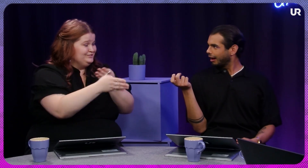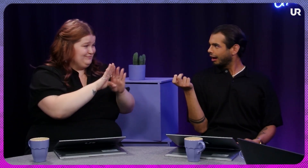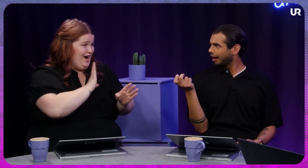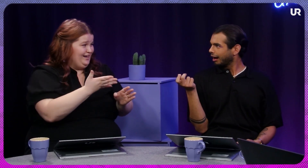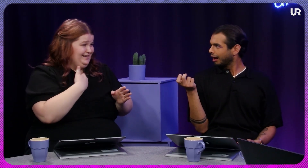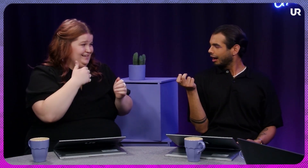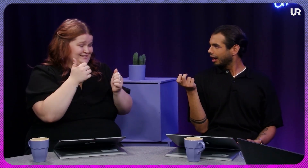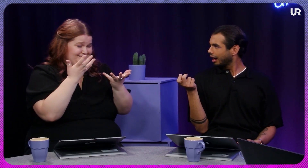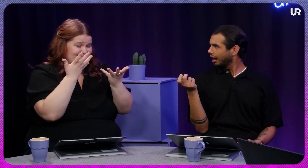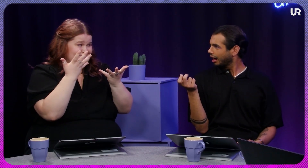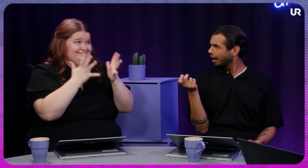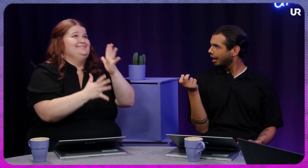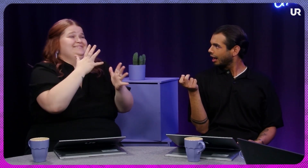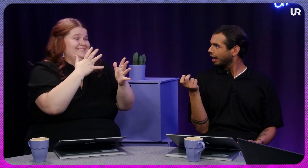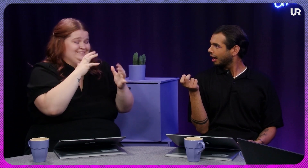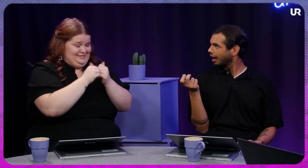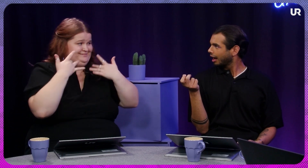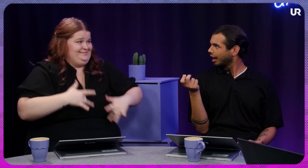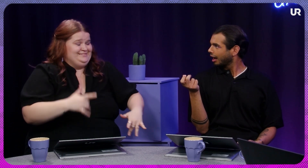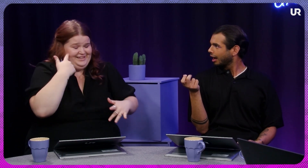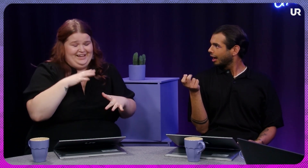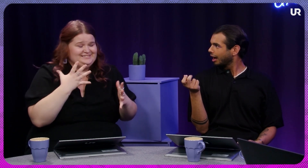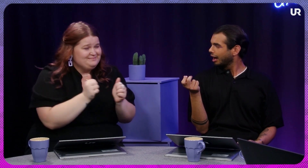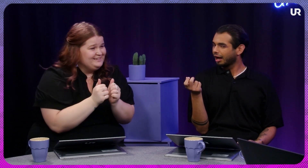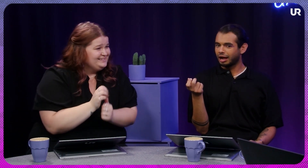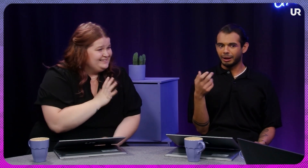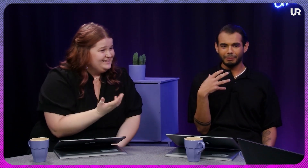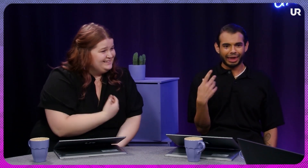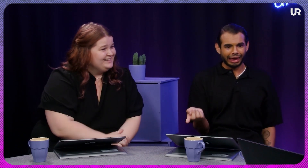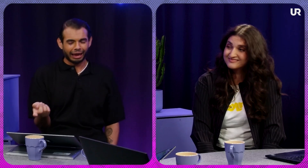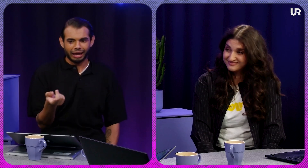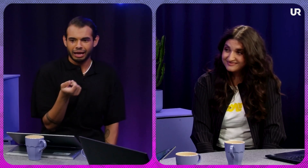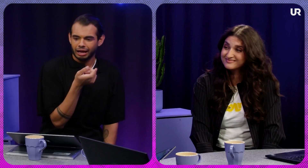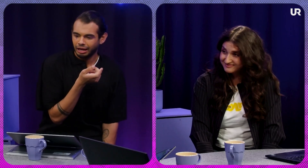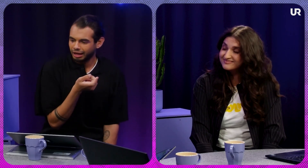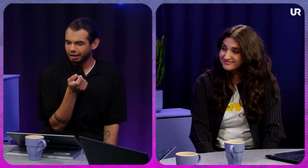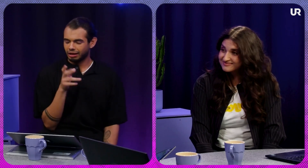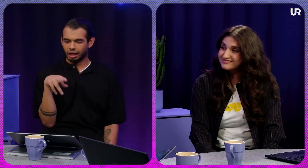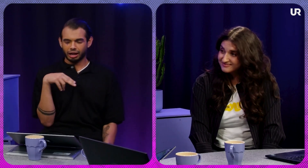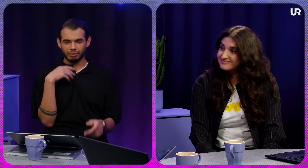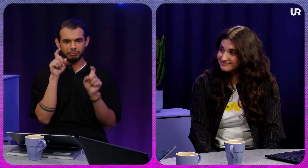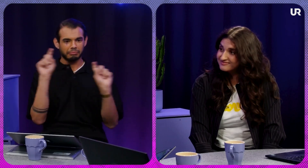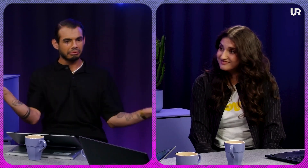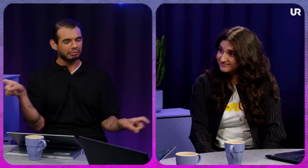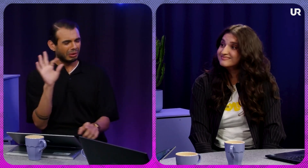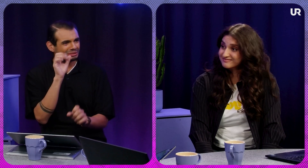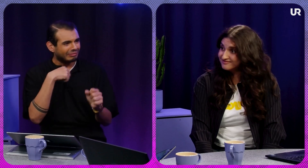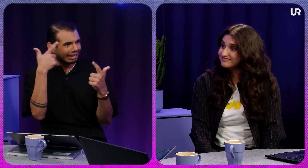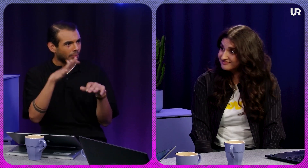Josephine: Vi har inte heller skyddsrum! Jag skulle bara springa ut på flykt utan några saker på mig lol. Amir: Eller hur? Jessica: Yep. Amir: PANIK direkt.